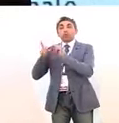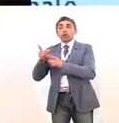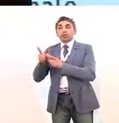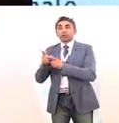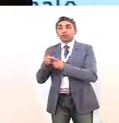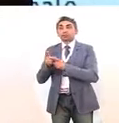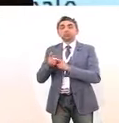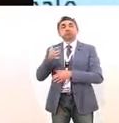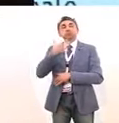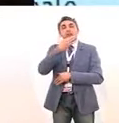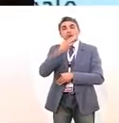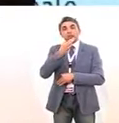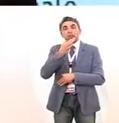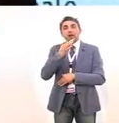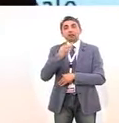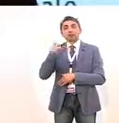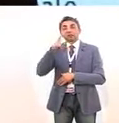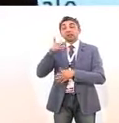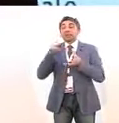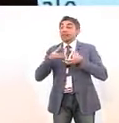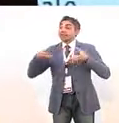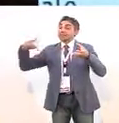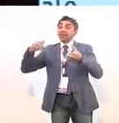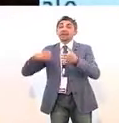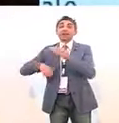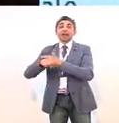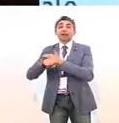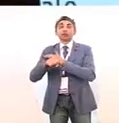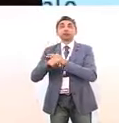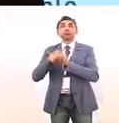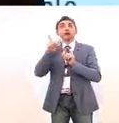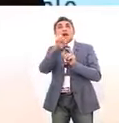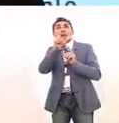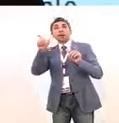stato bello sentire negli stadi di calcio risuonare le parole del diario di Anna Frank.